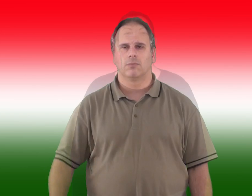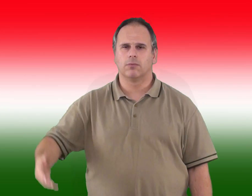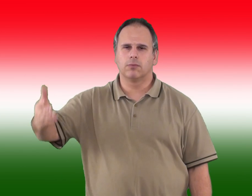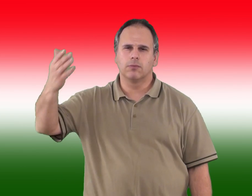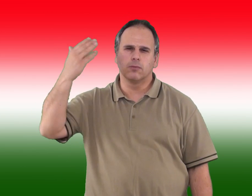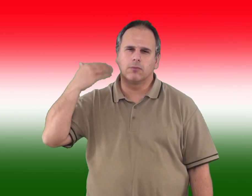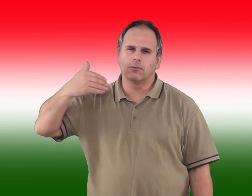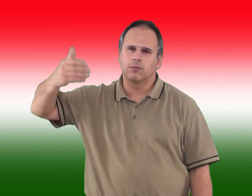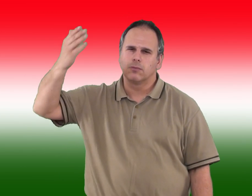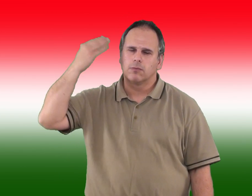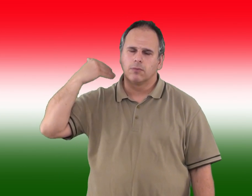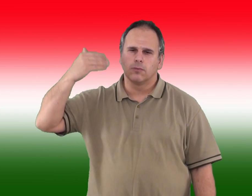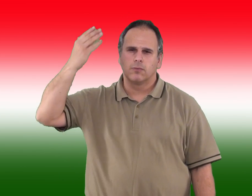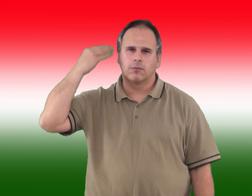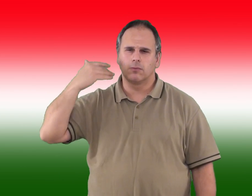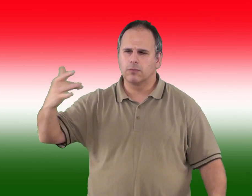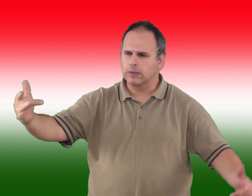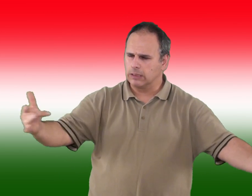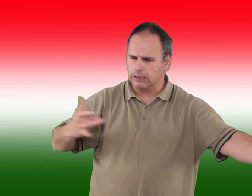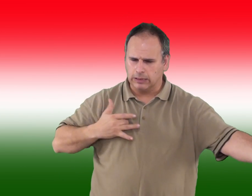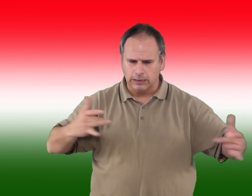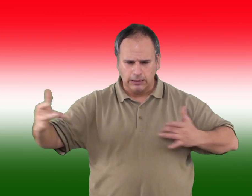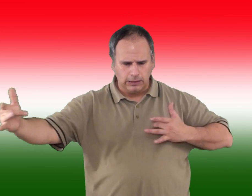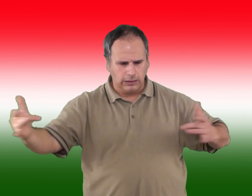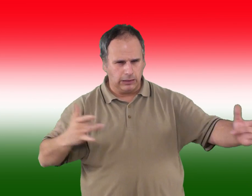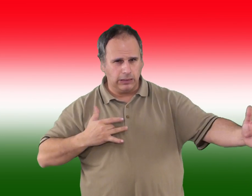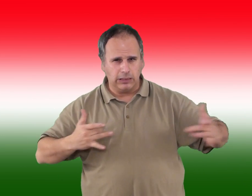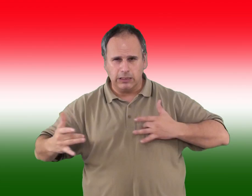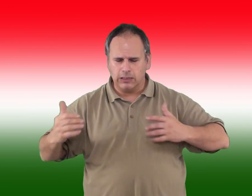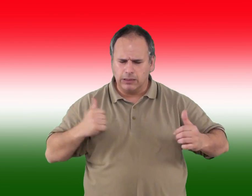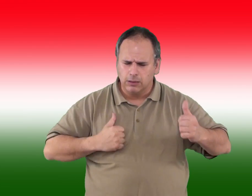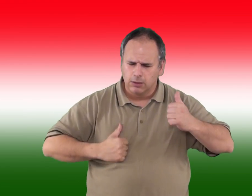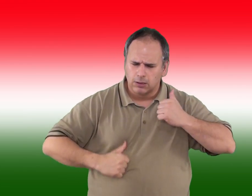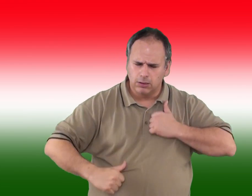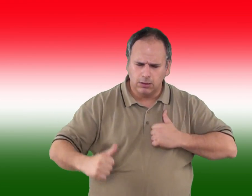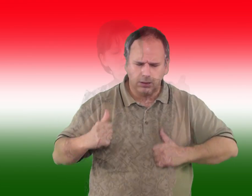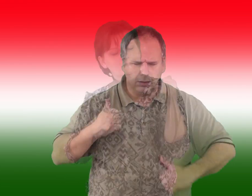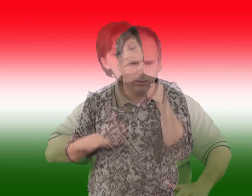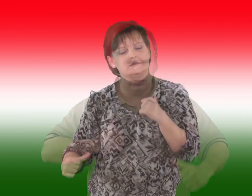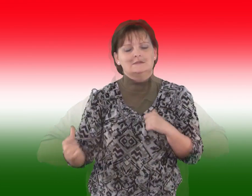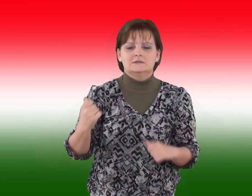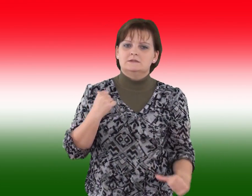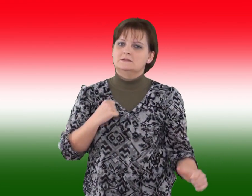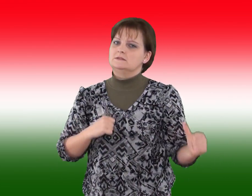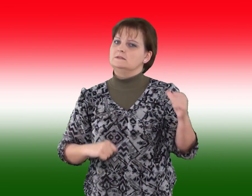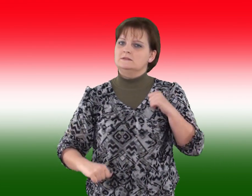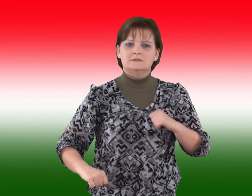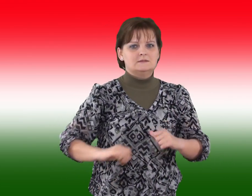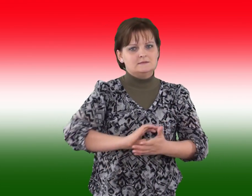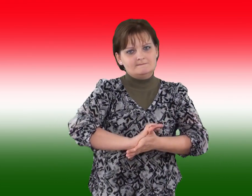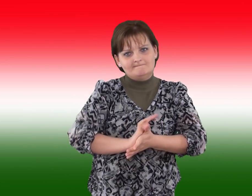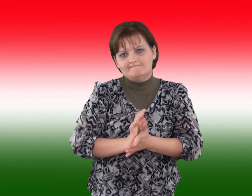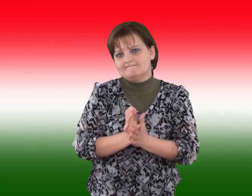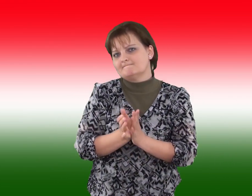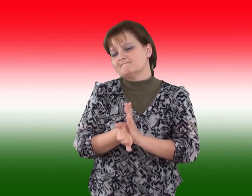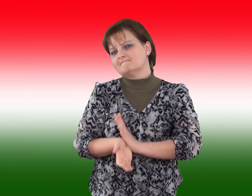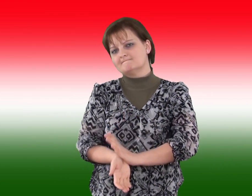Balsors, akit régen tép,